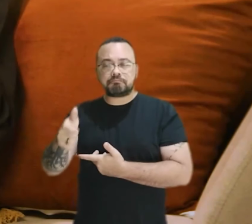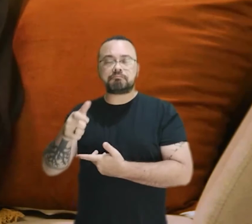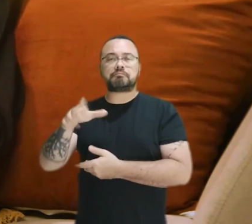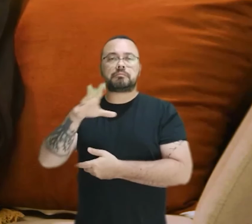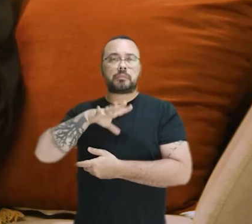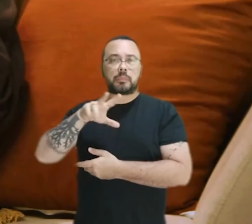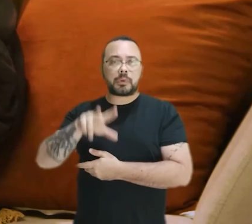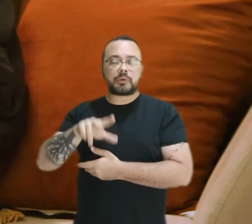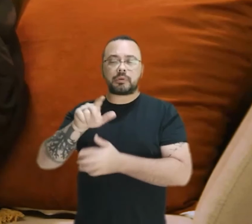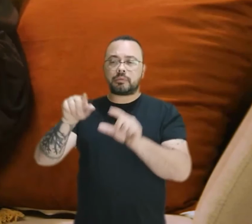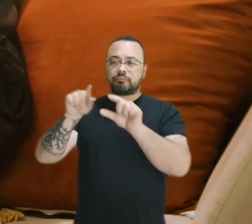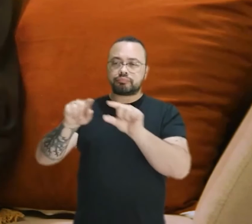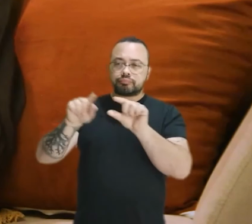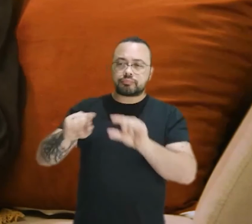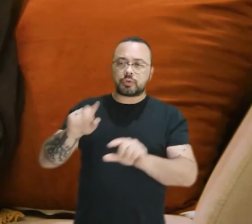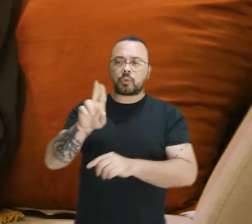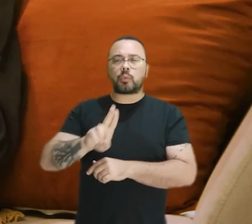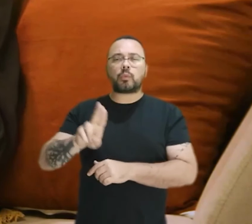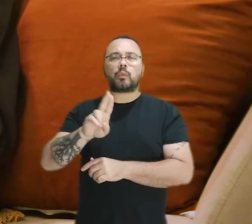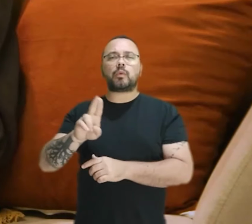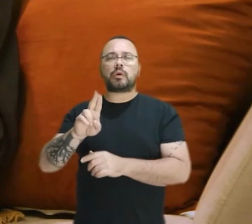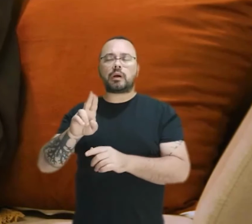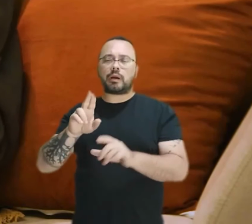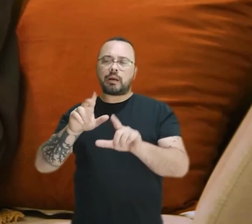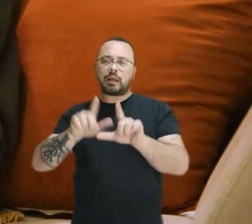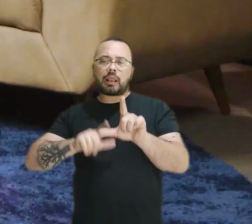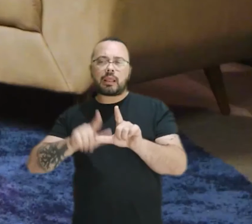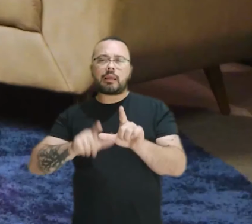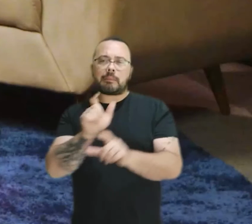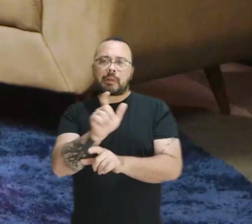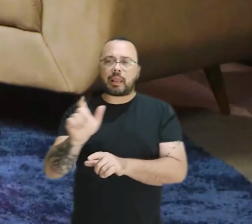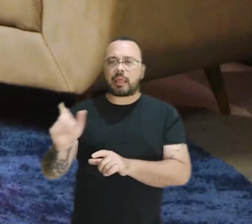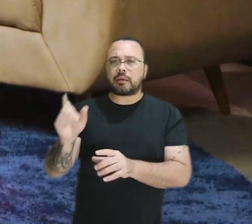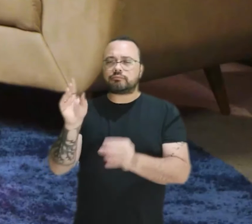Enfim, articulação da palavra com a melodia e tudo, porque acho que, a princípio,